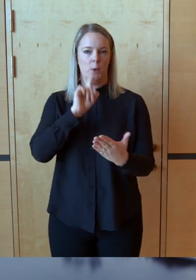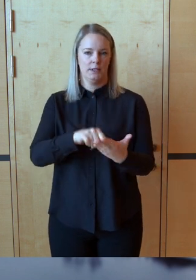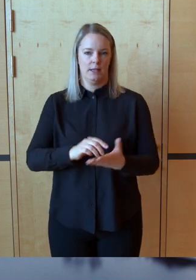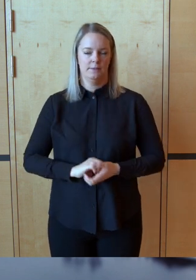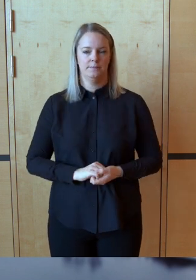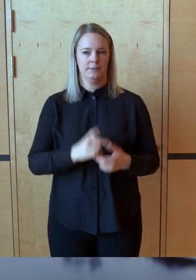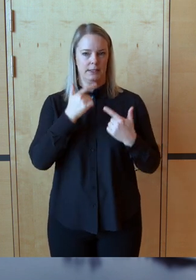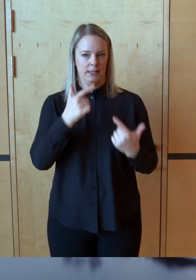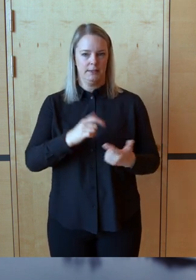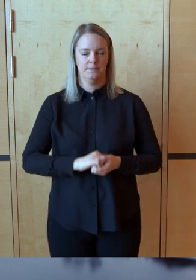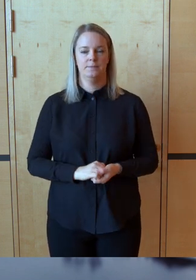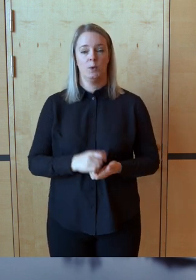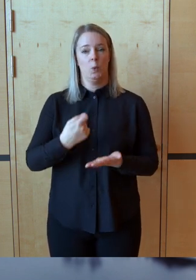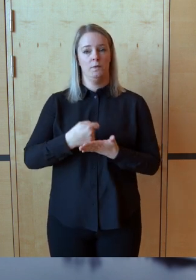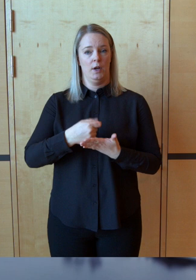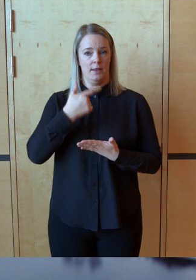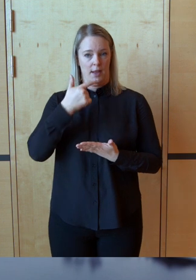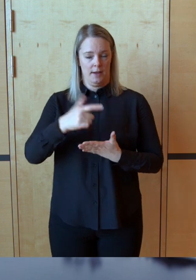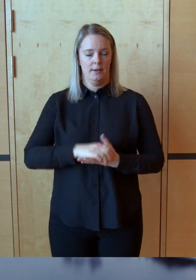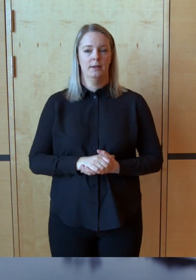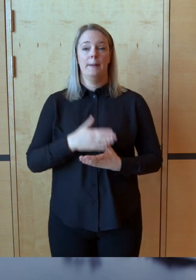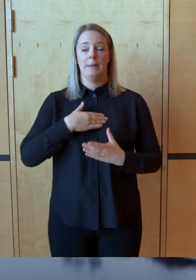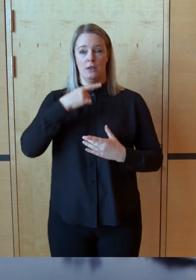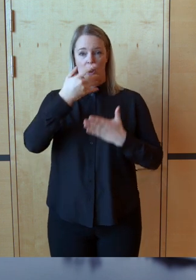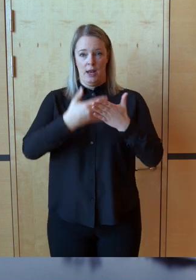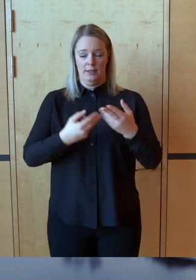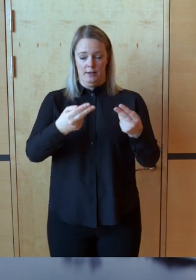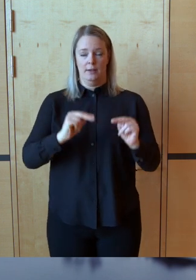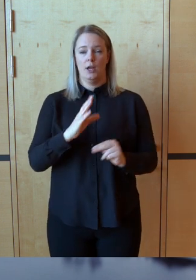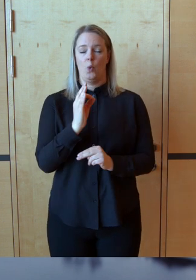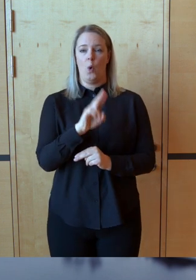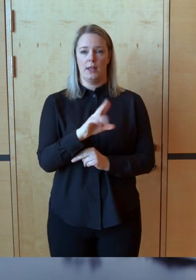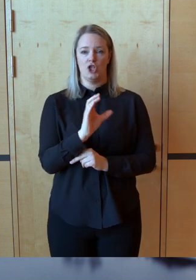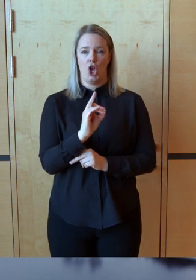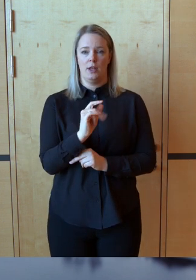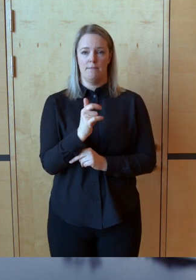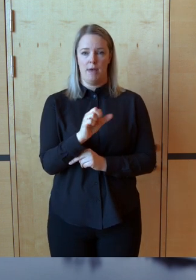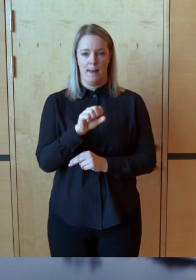Tack ska du ha då har vi en mental lista då Johan Söderberg Moderaternas gruppledare för Oskar